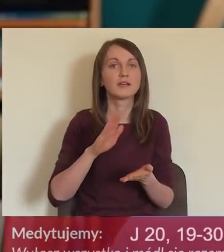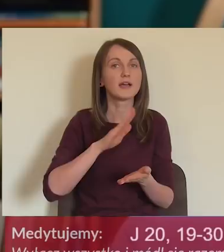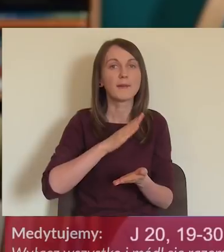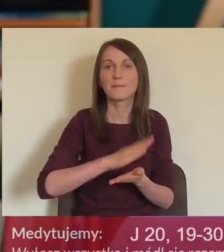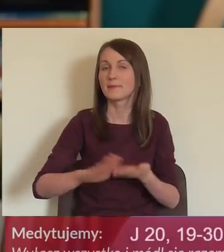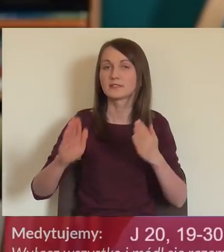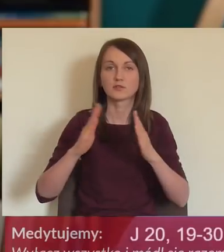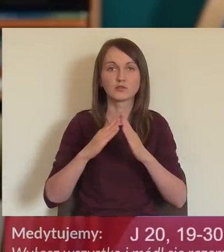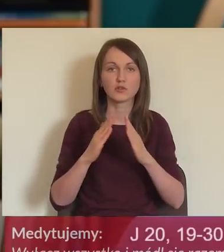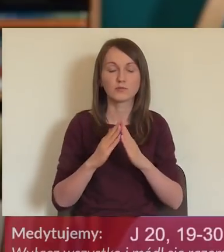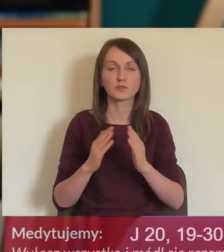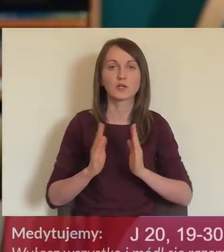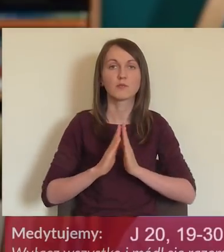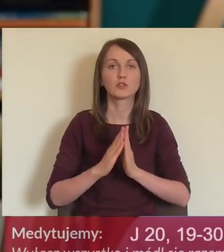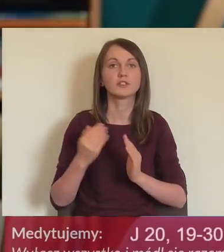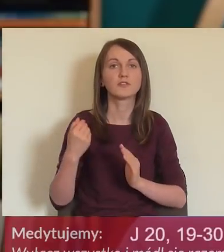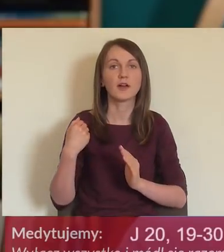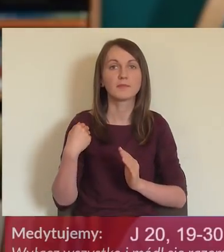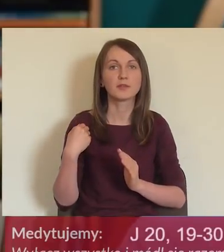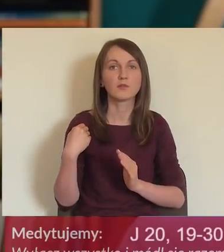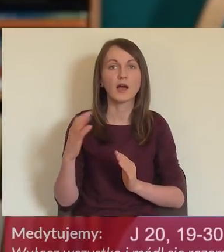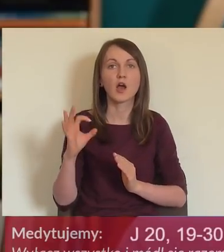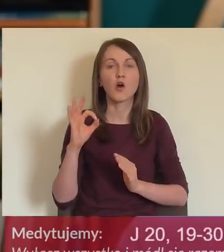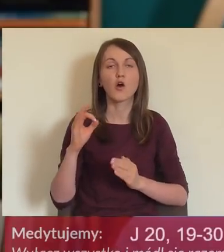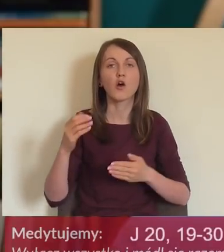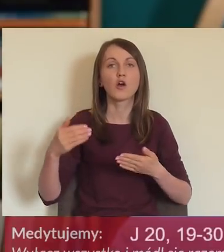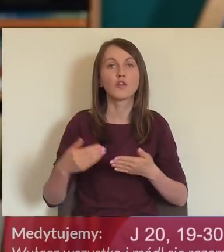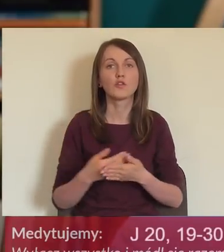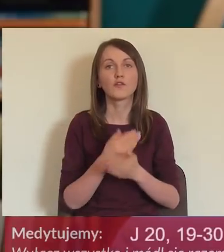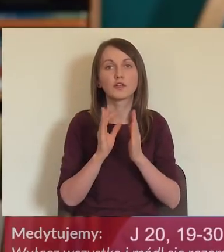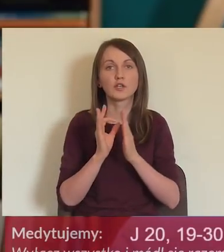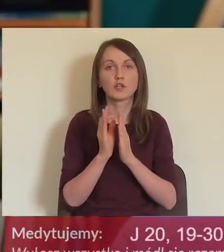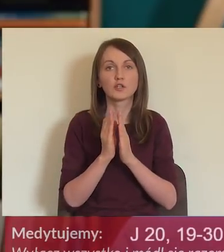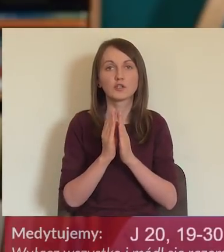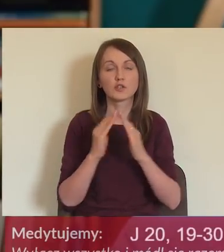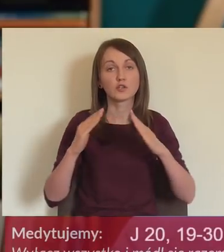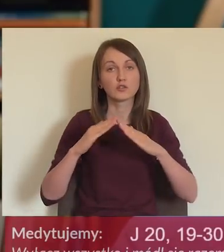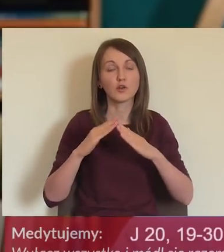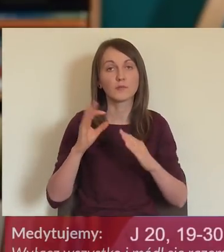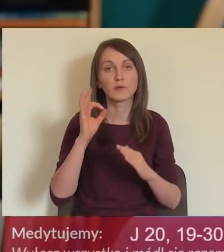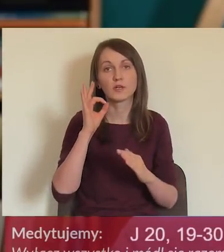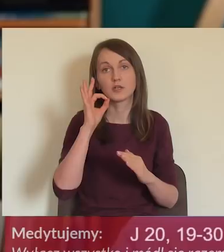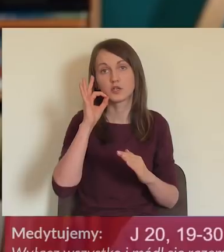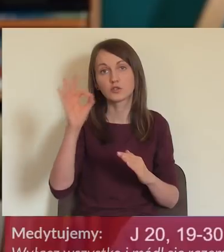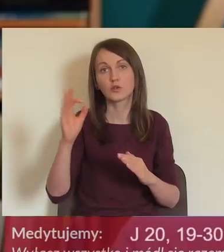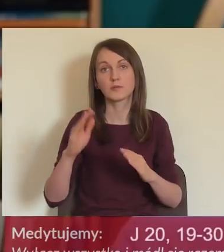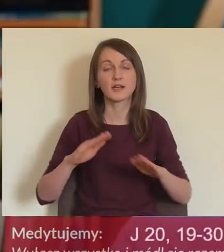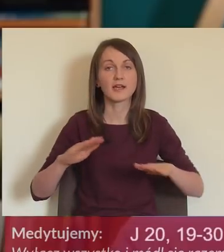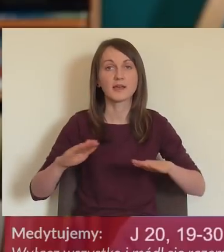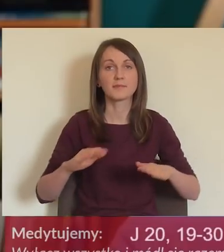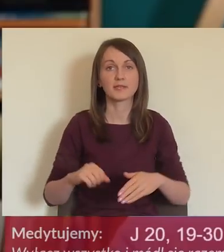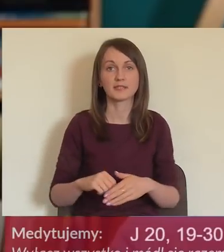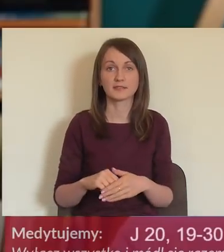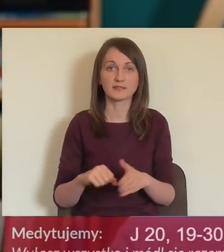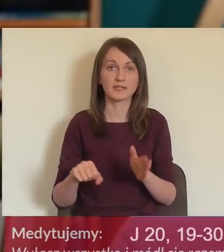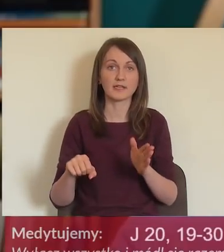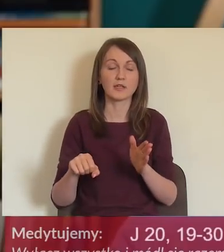Członkowie tego hospicjum modlili się, żeby mieć dobre miejsce funkcjonowania,